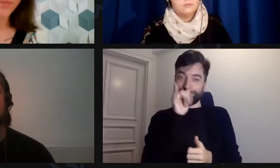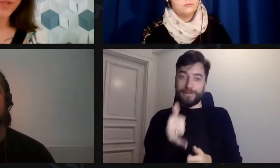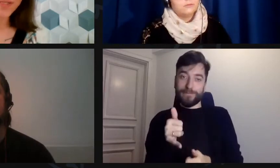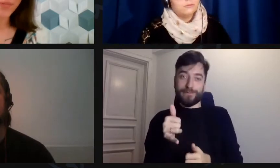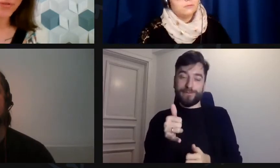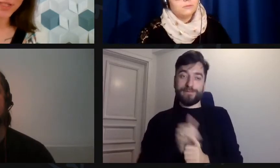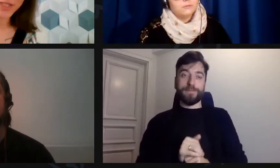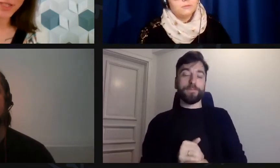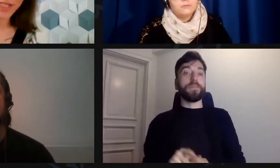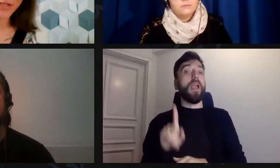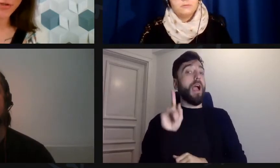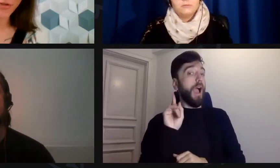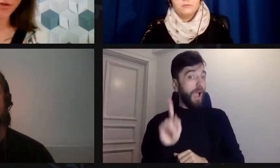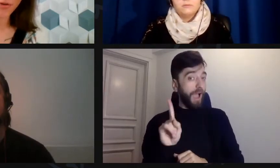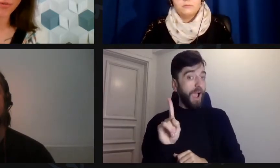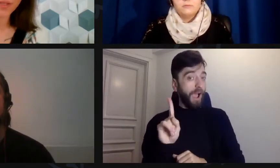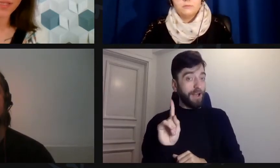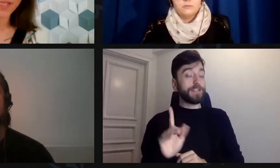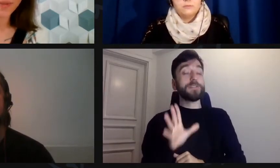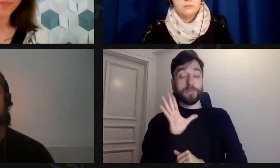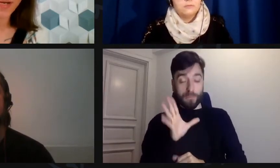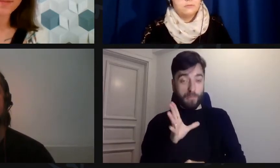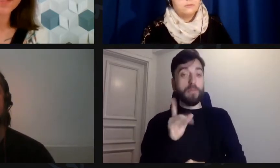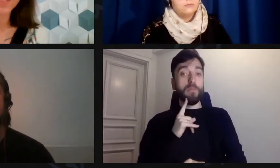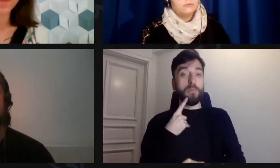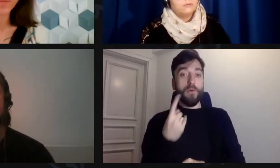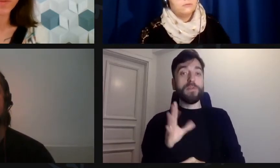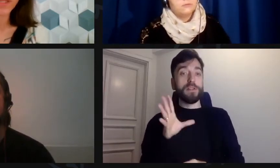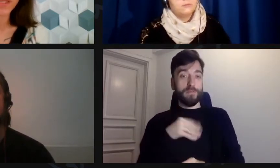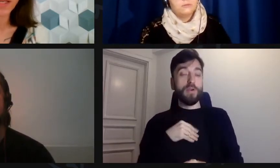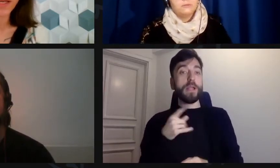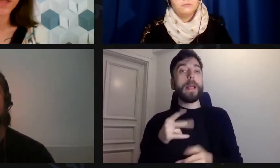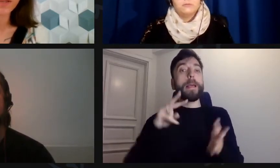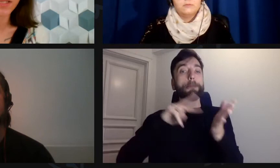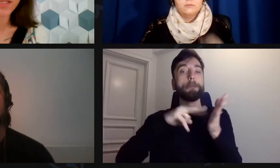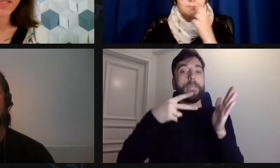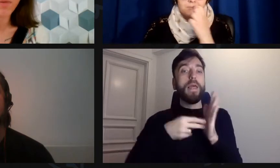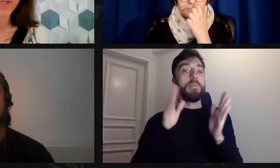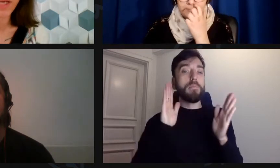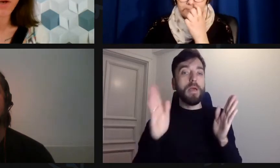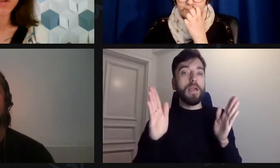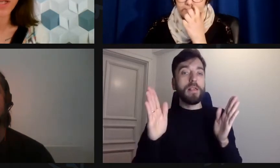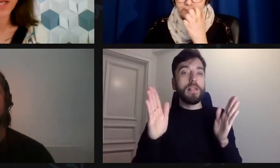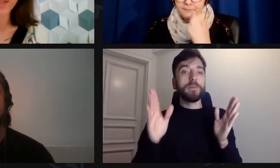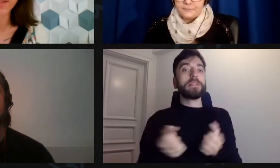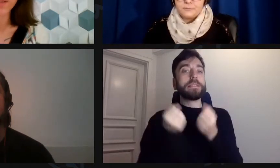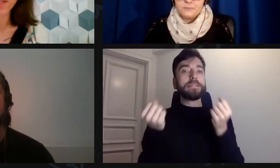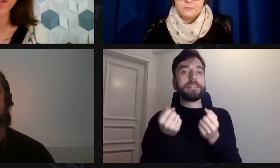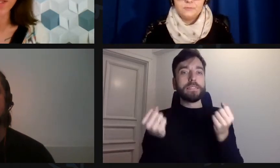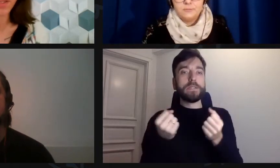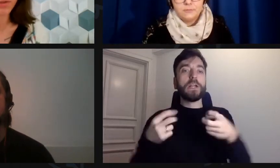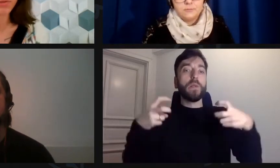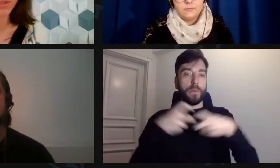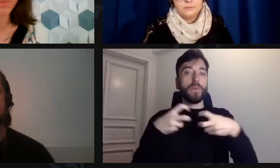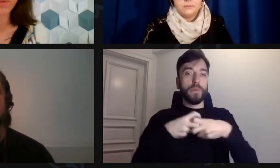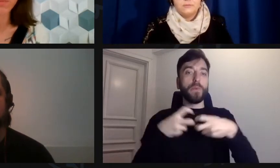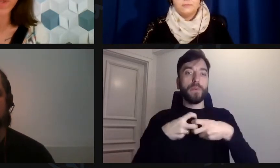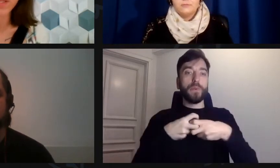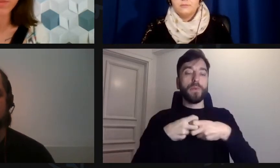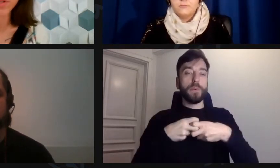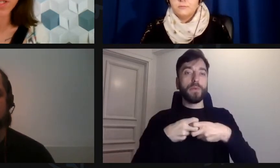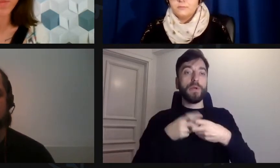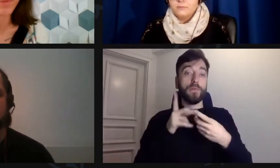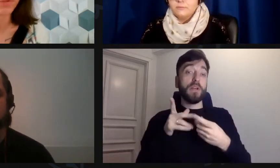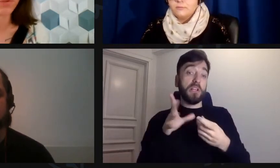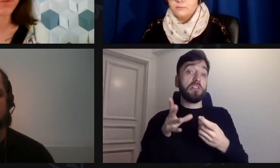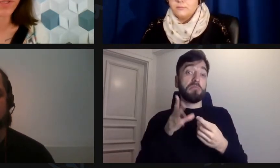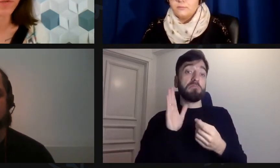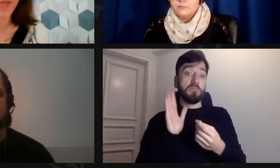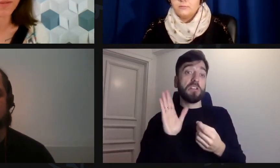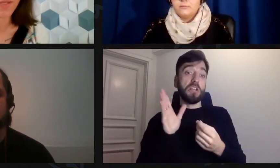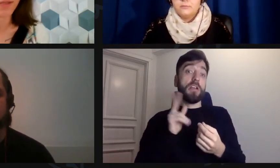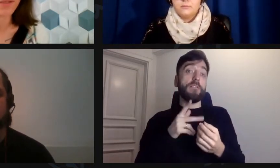Są plany, żeby były takie działania online, dzięki którym będzie może dowiedzieć się więcej.